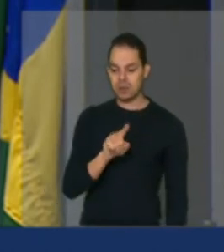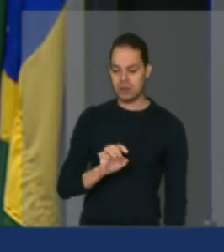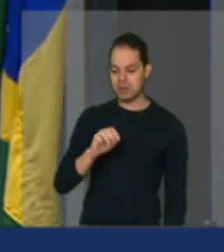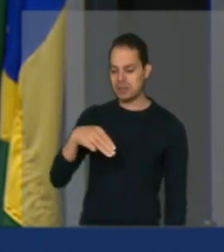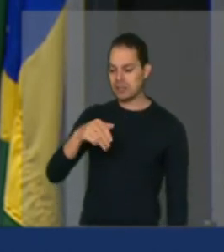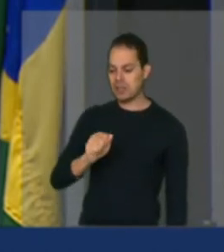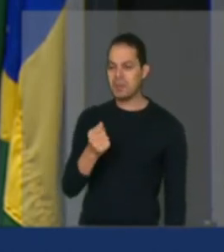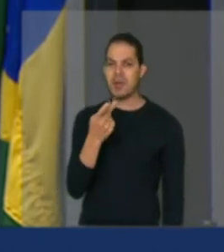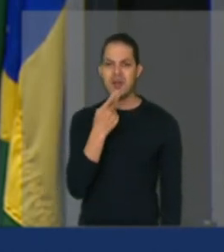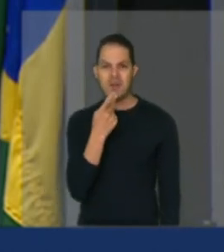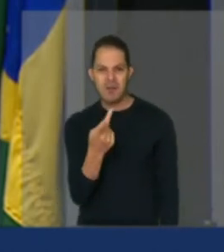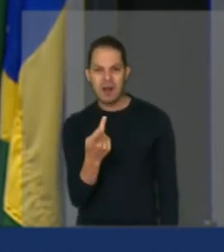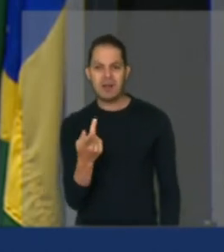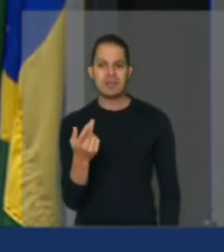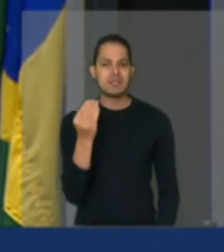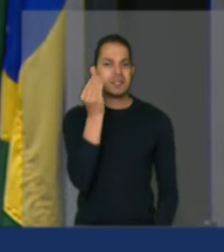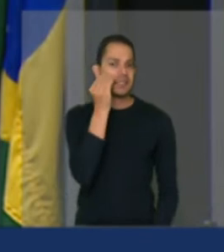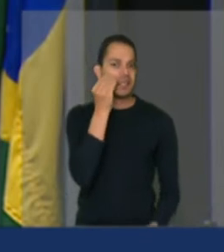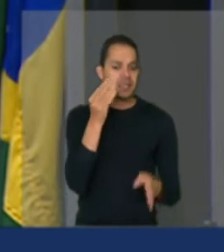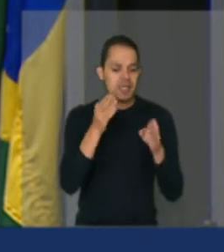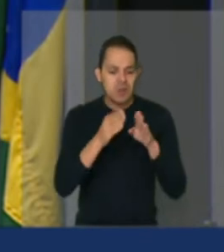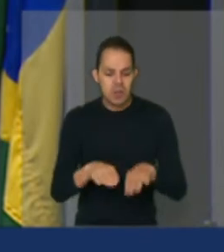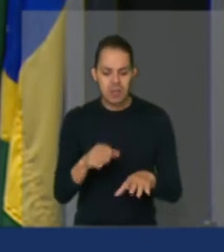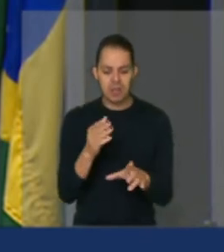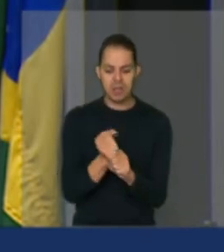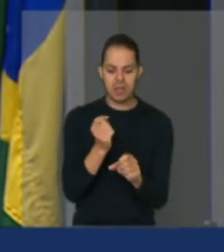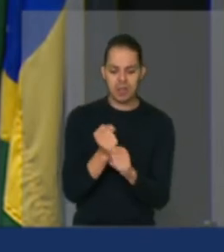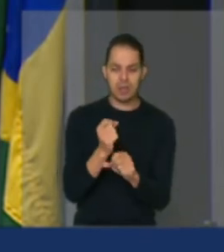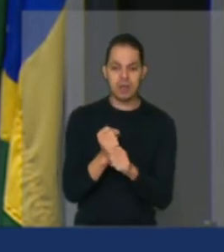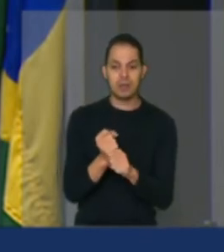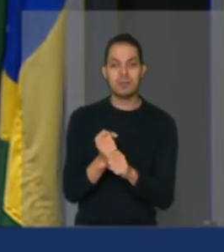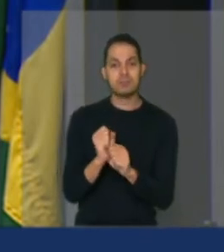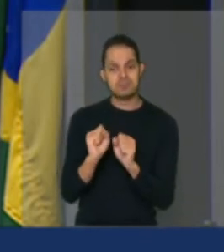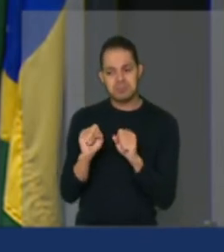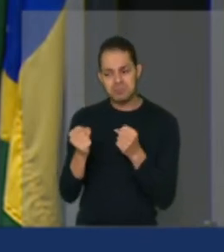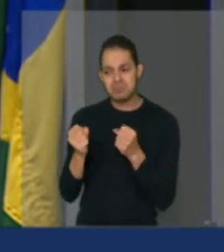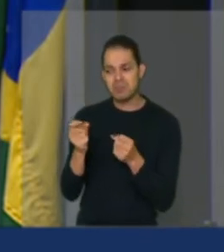AS CONTAS DO ESTADO, A GENTE PERCEBE O SEU ESFORÇO, PORÉM ANTES DA PANDEMIA HAVIA UM